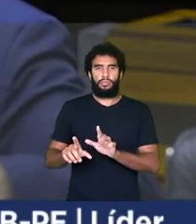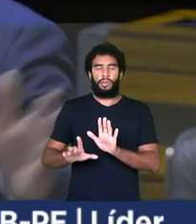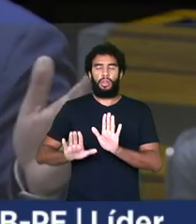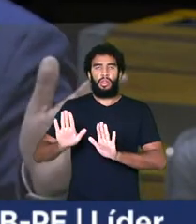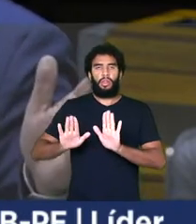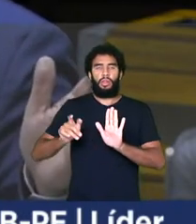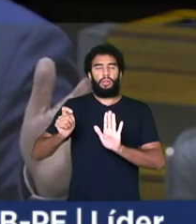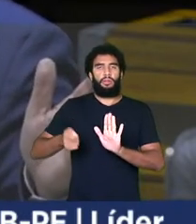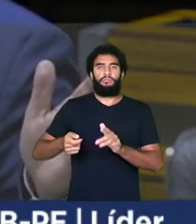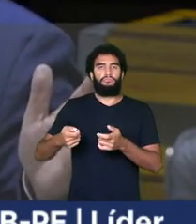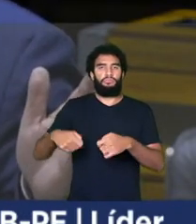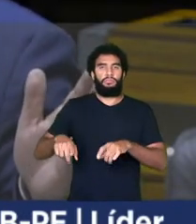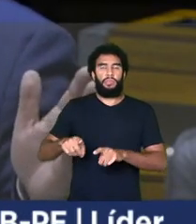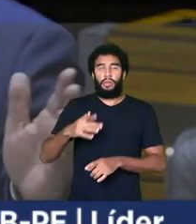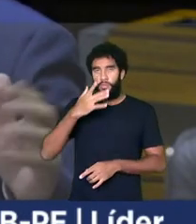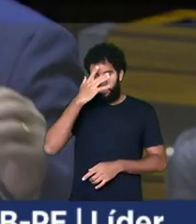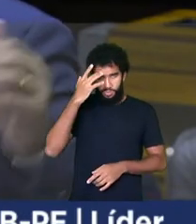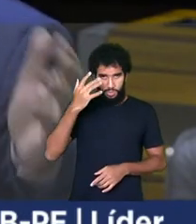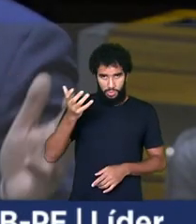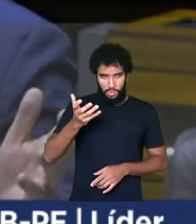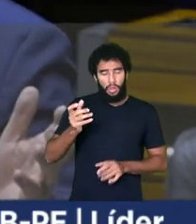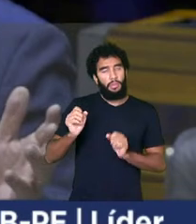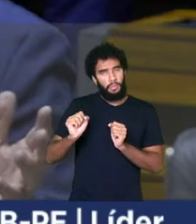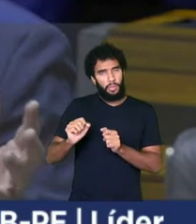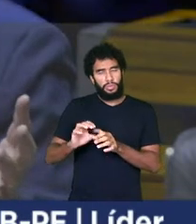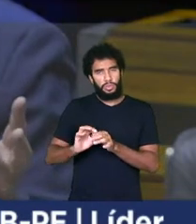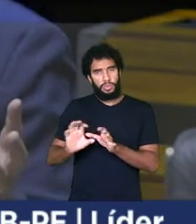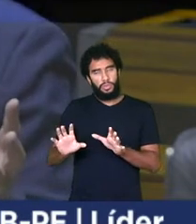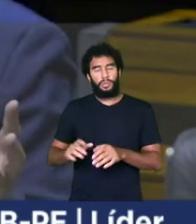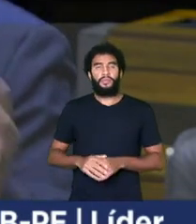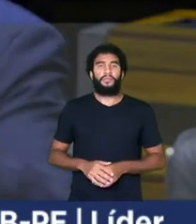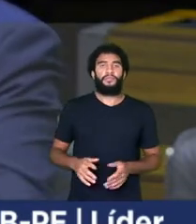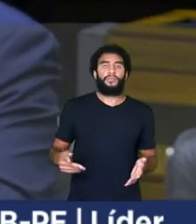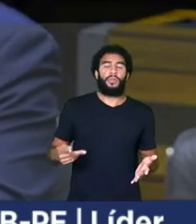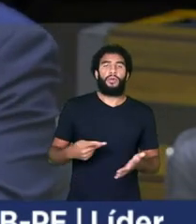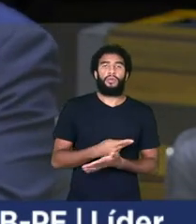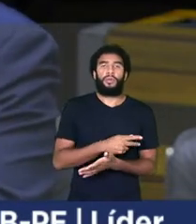VOCÊ NÃO FIXAR O NÚMERO DE CASSINOS, AÍ NÃO PRECISA DE LEILÃO. QUEM QUISER MONTAR CASSINO MONTE, O QUE PODE